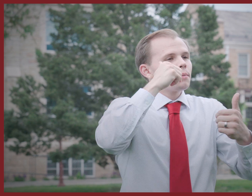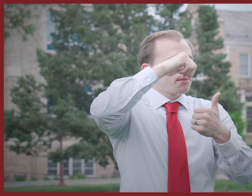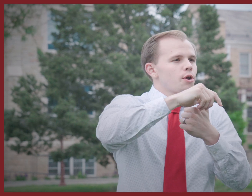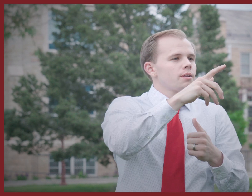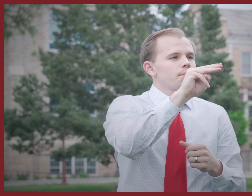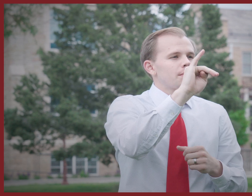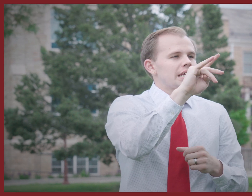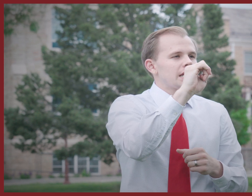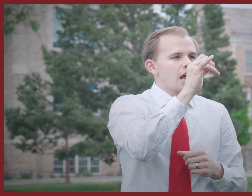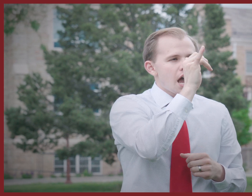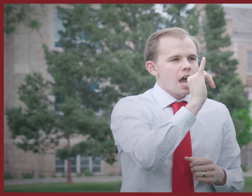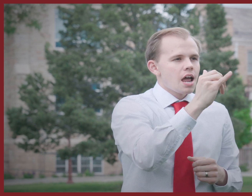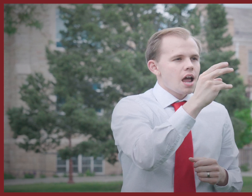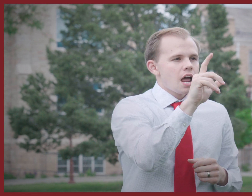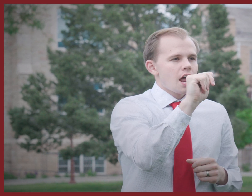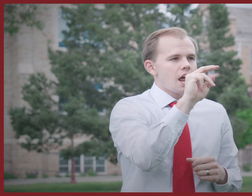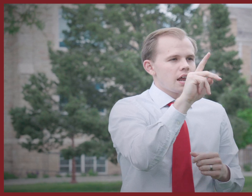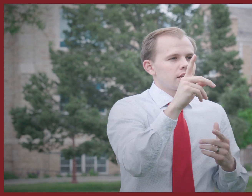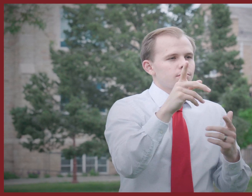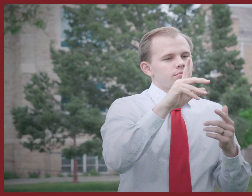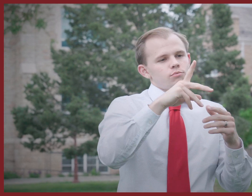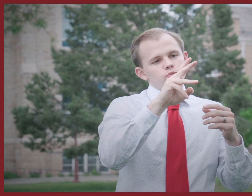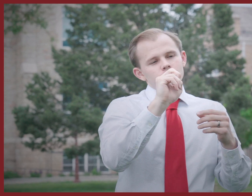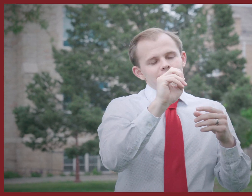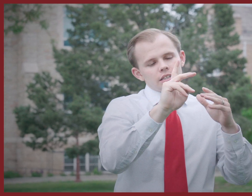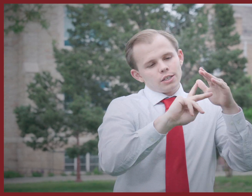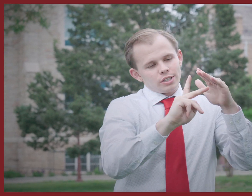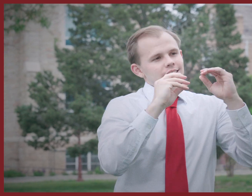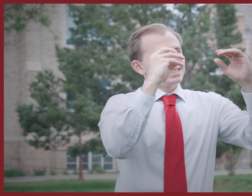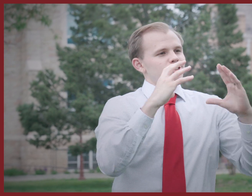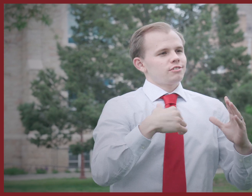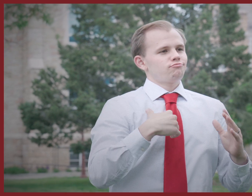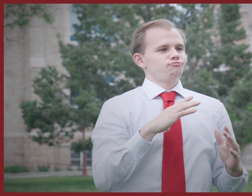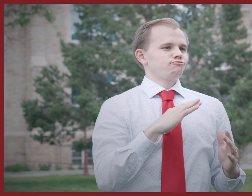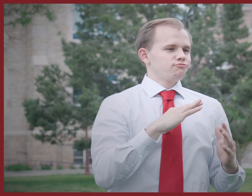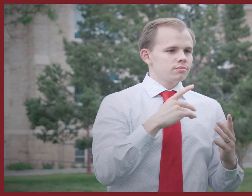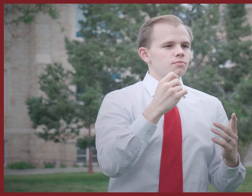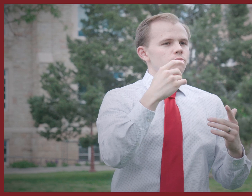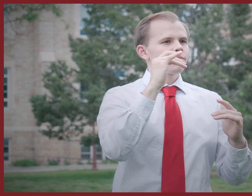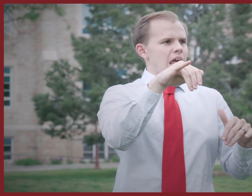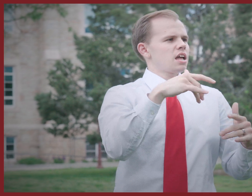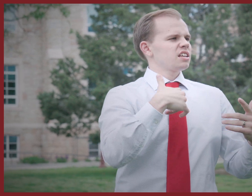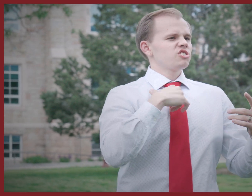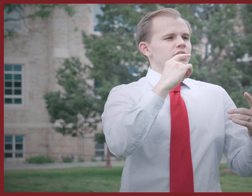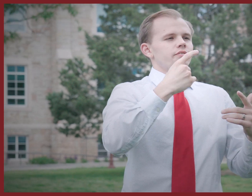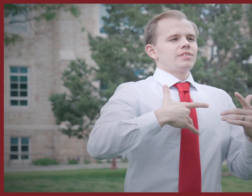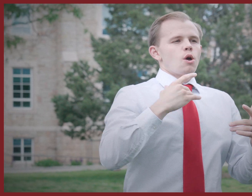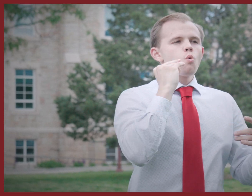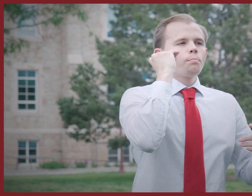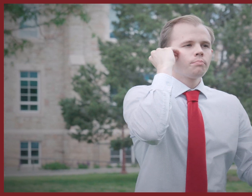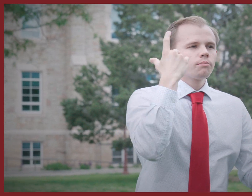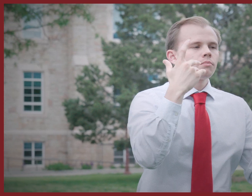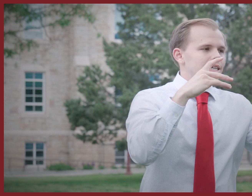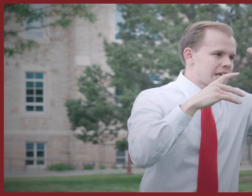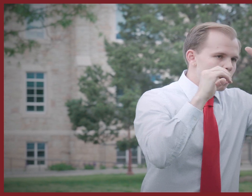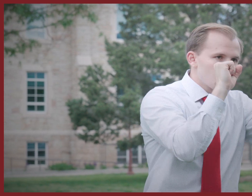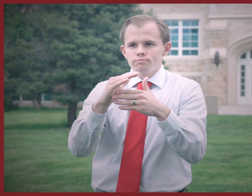En kínder, el maestro era Mike Holland, lo cual era un maestro genial, así que me sentí como cómodo.